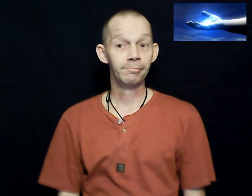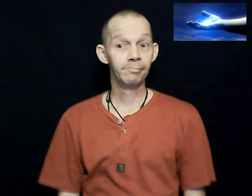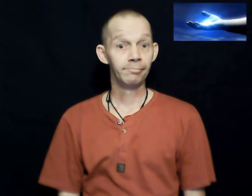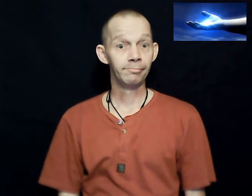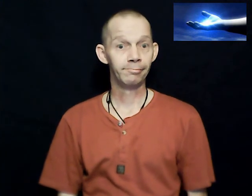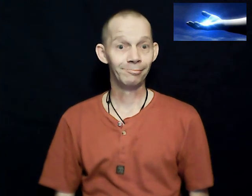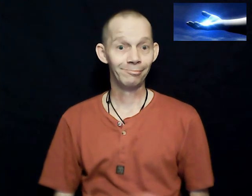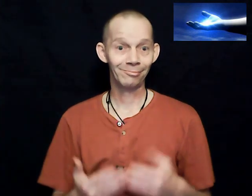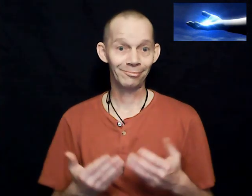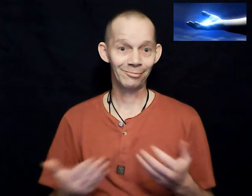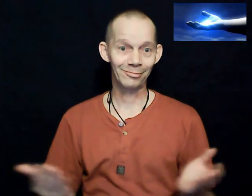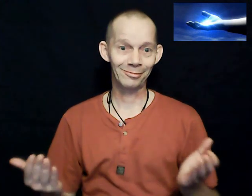Voilà